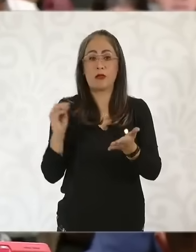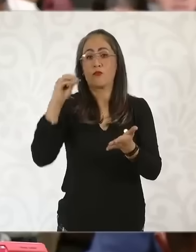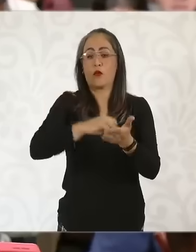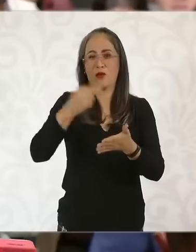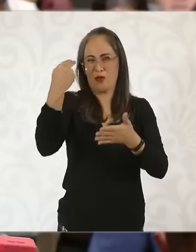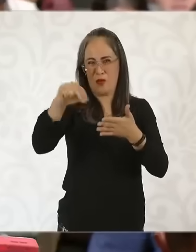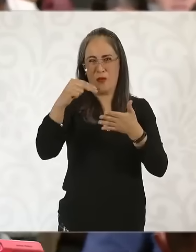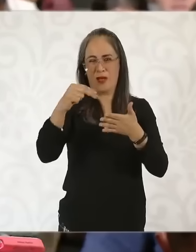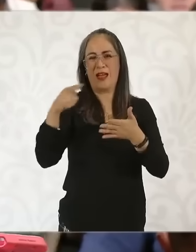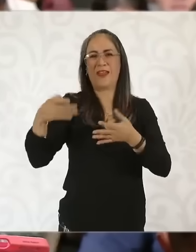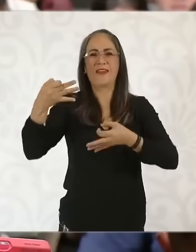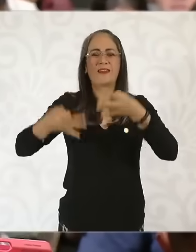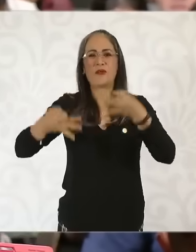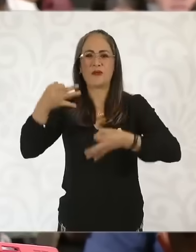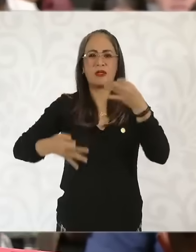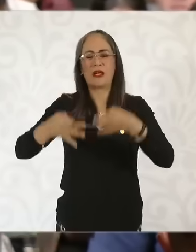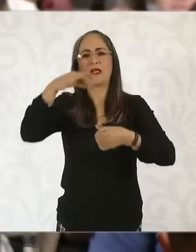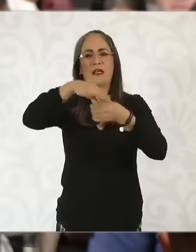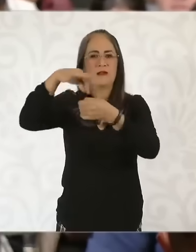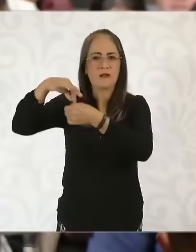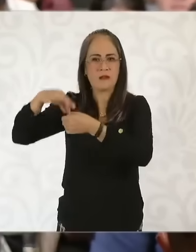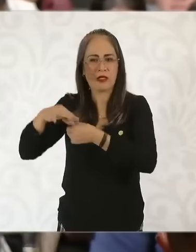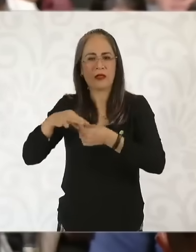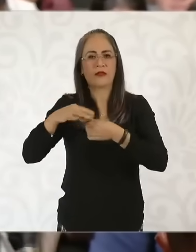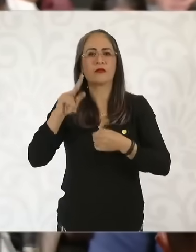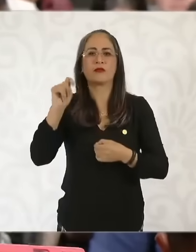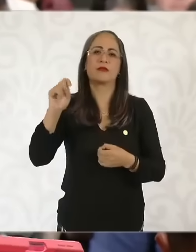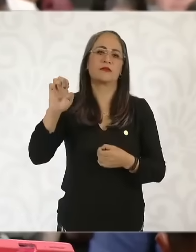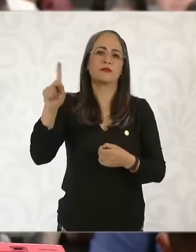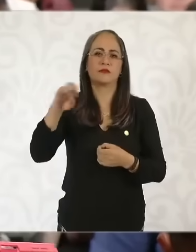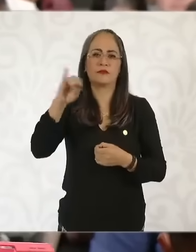de la sanción del Tribunal Electoral del Poder Judicial eh por la demanda de la diputada del PT,